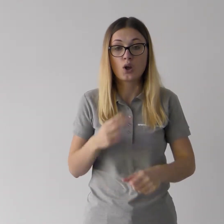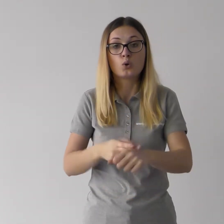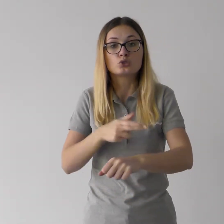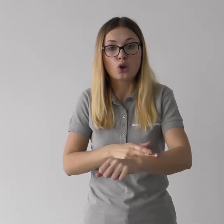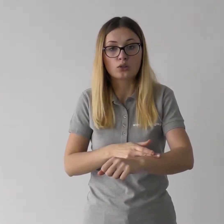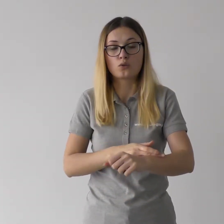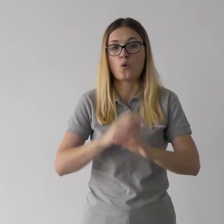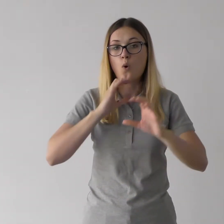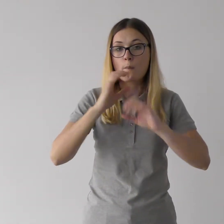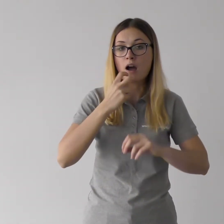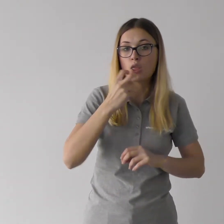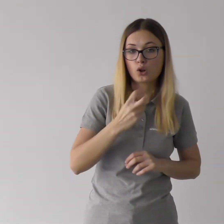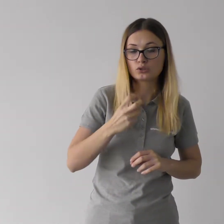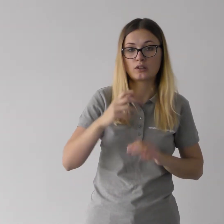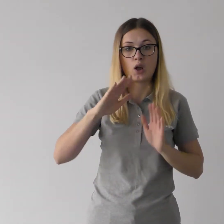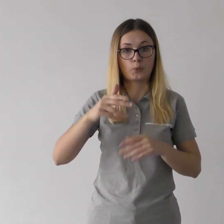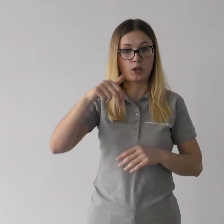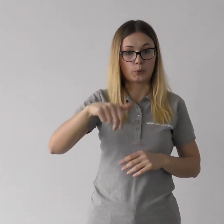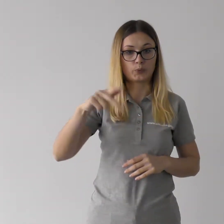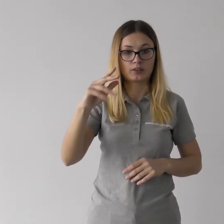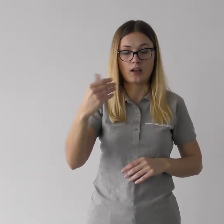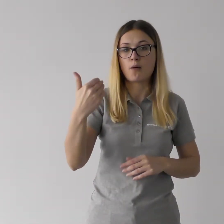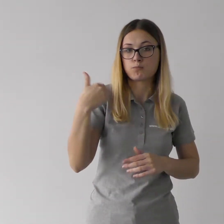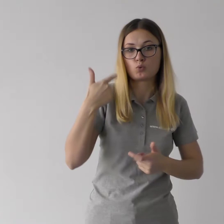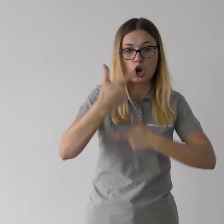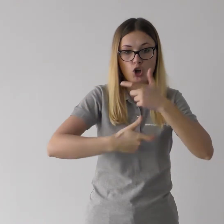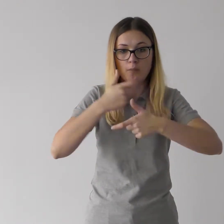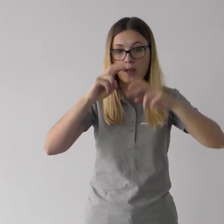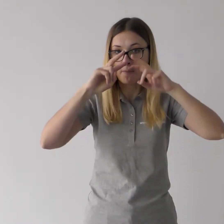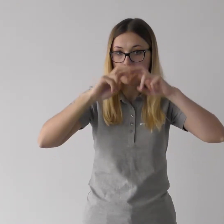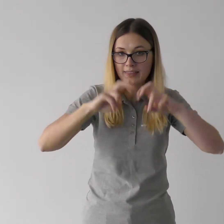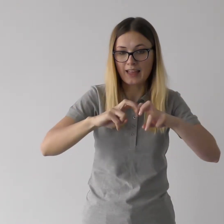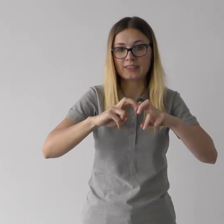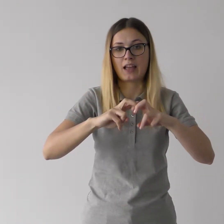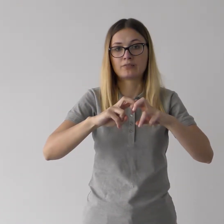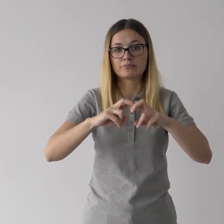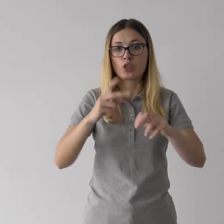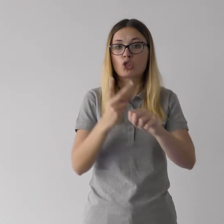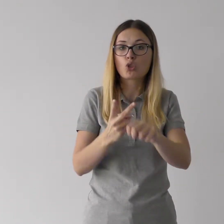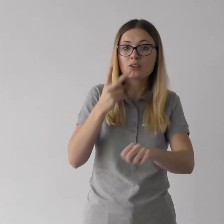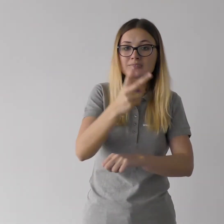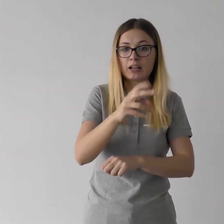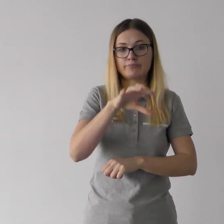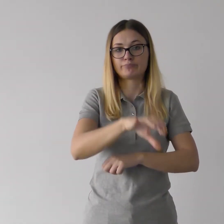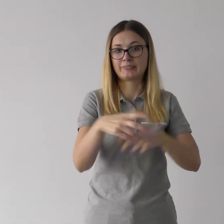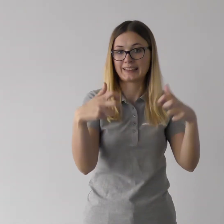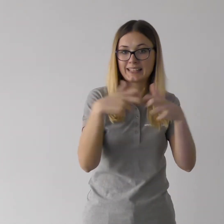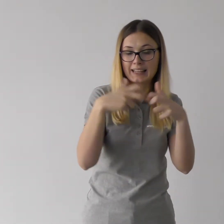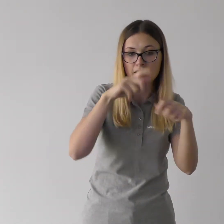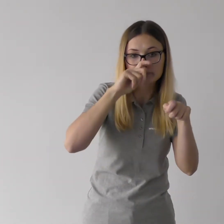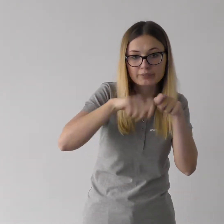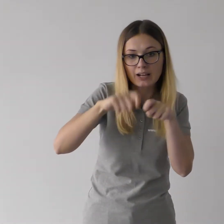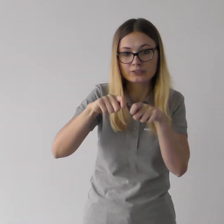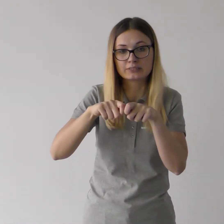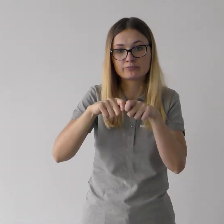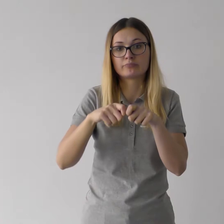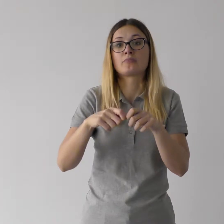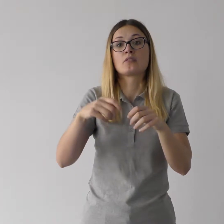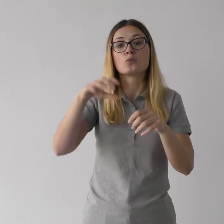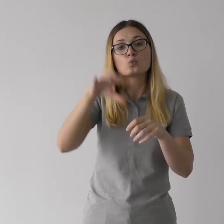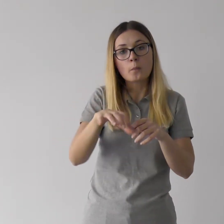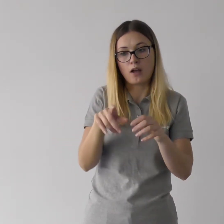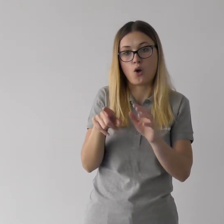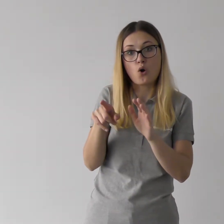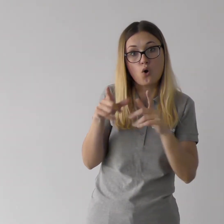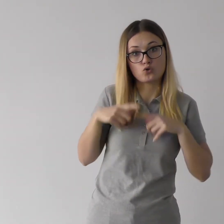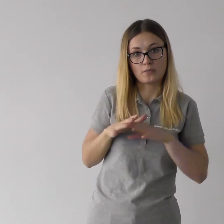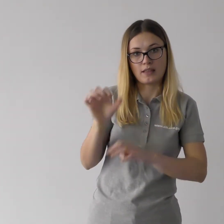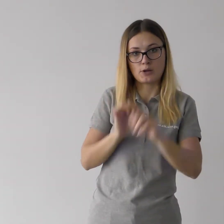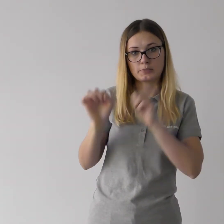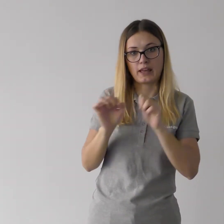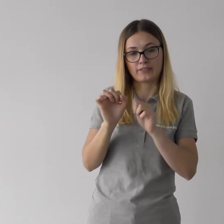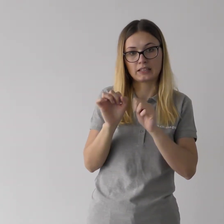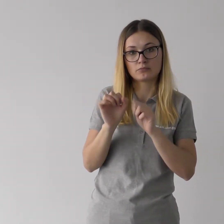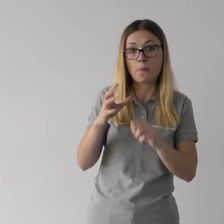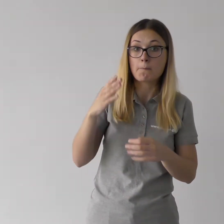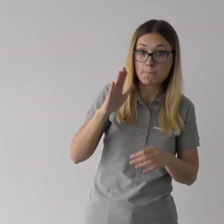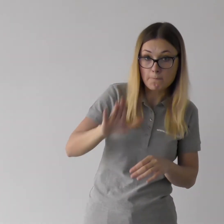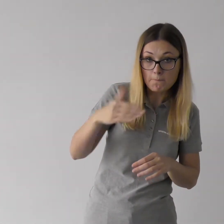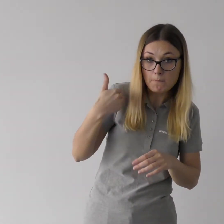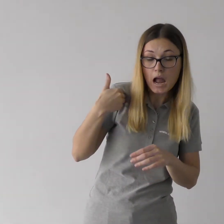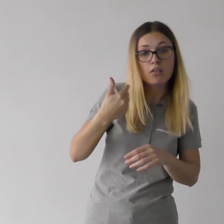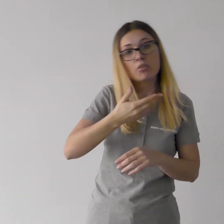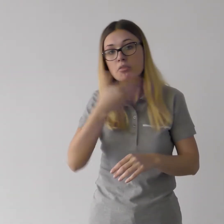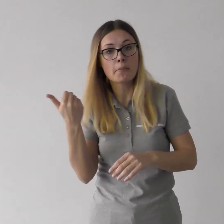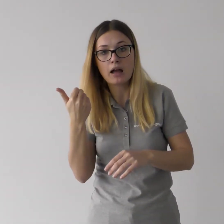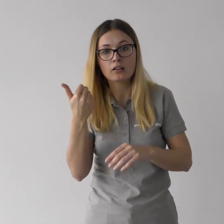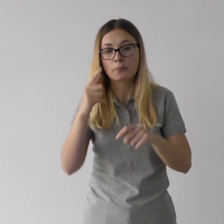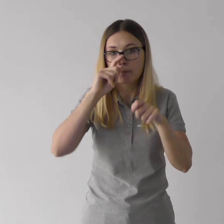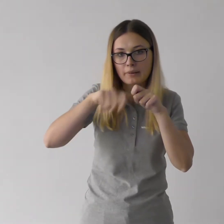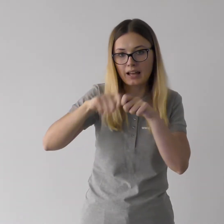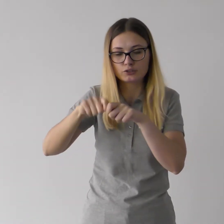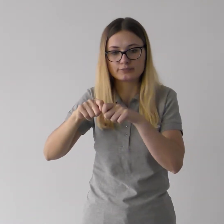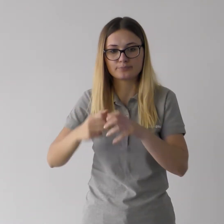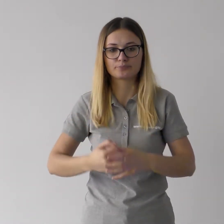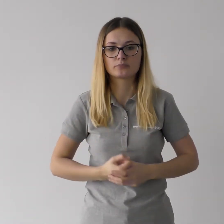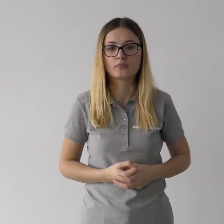UKE przeprowadziło badania dostępności stron internetowych dla osób z niepełnosprawnościami.